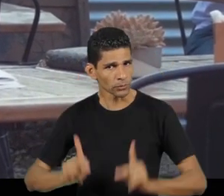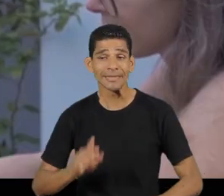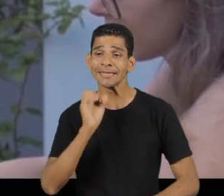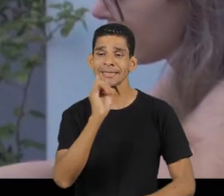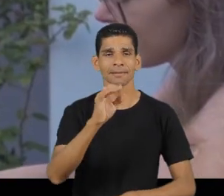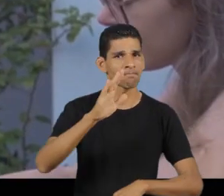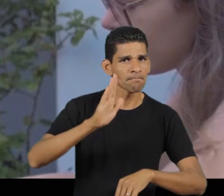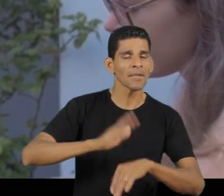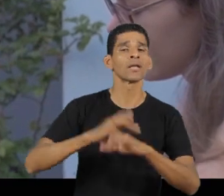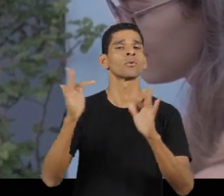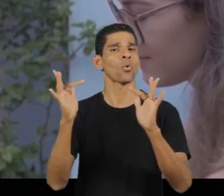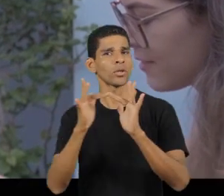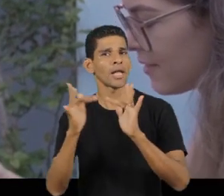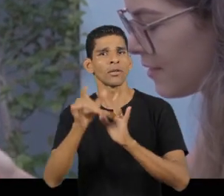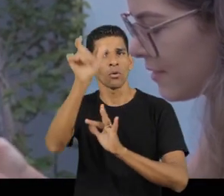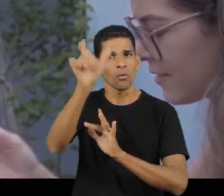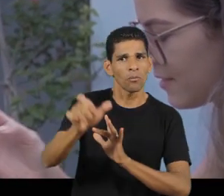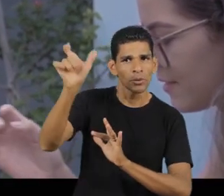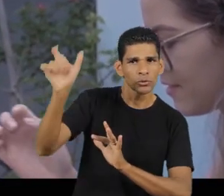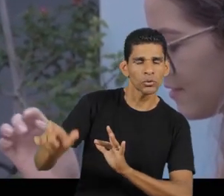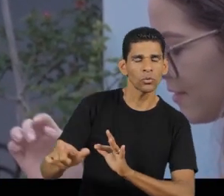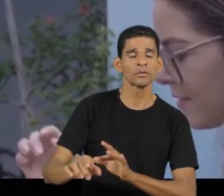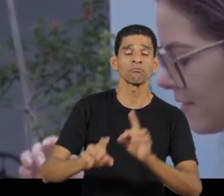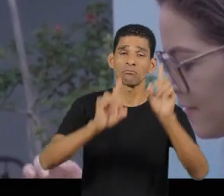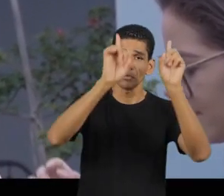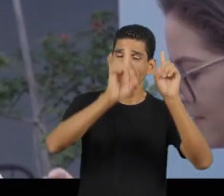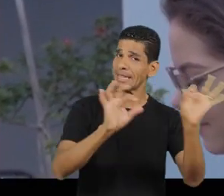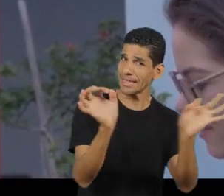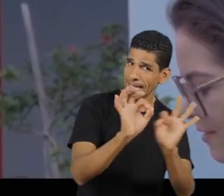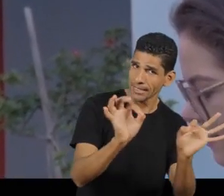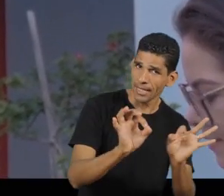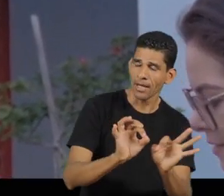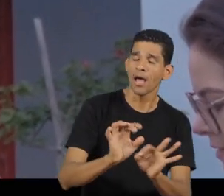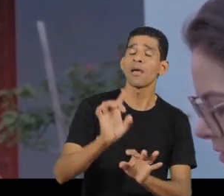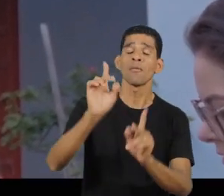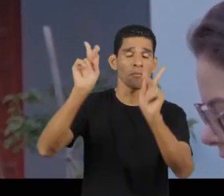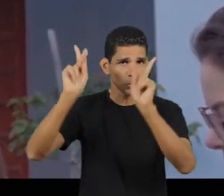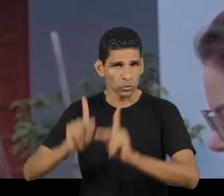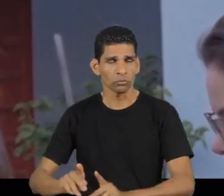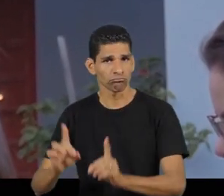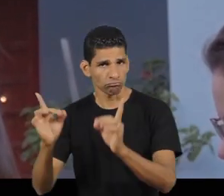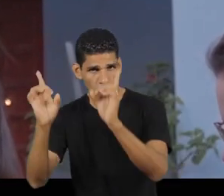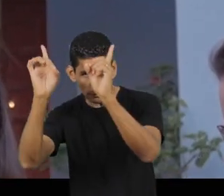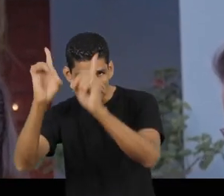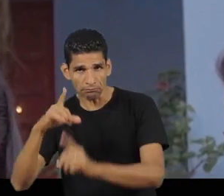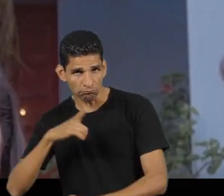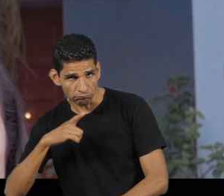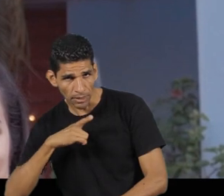quanto maior a convivência de pessoas sem deficiência com